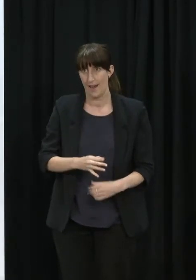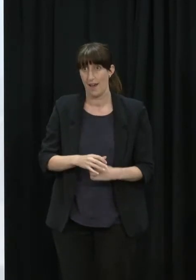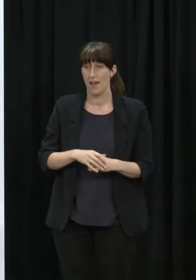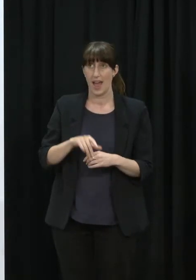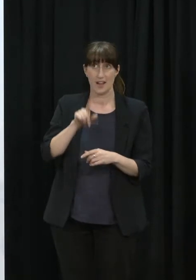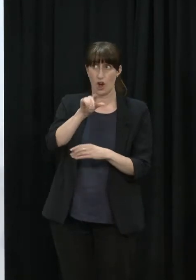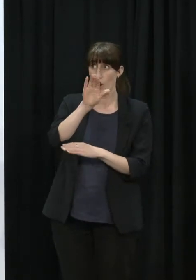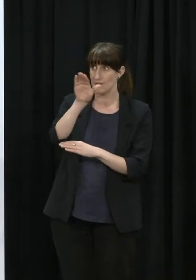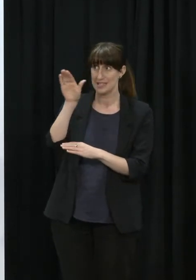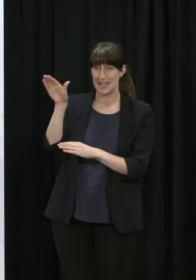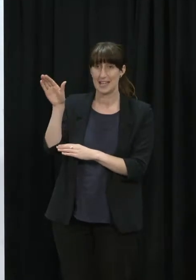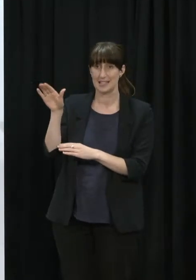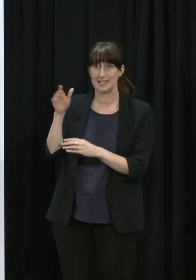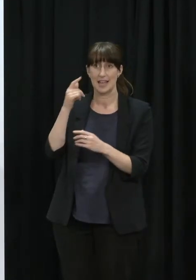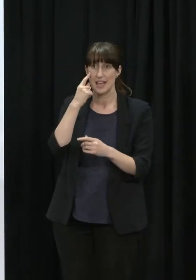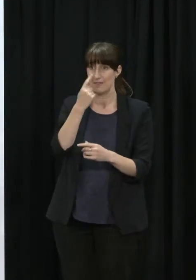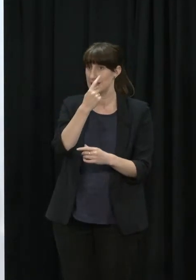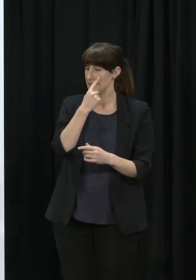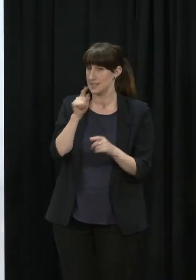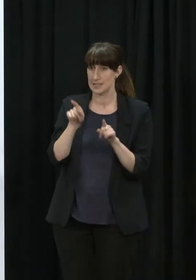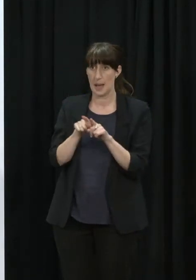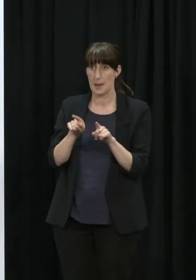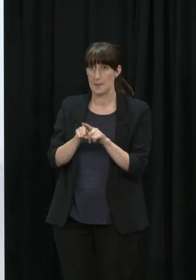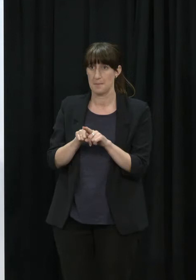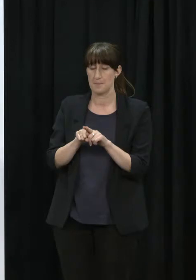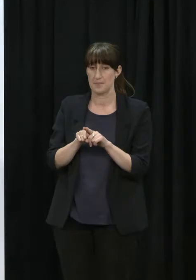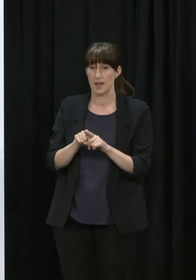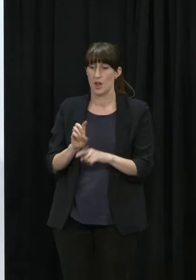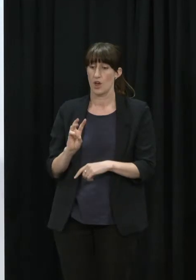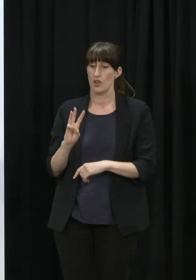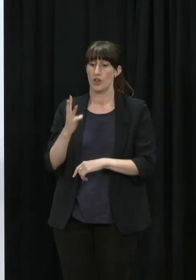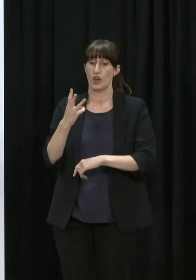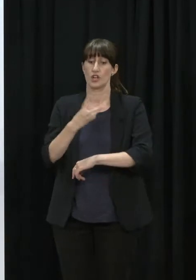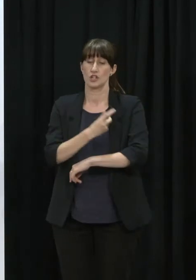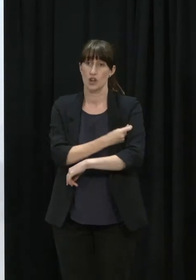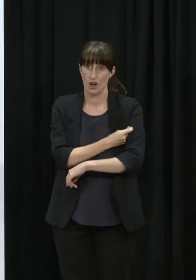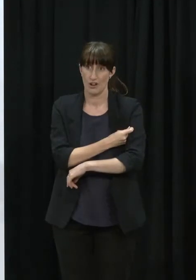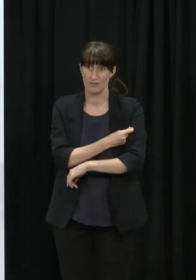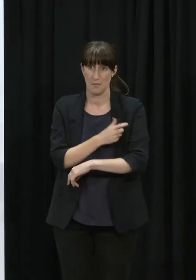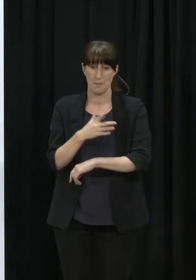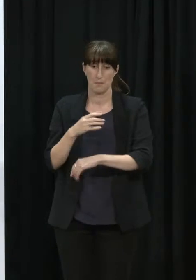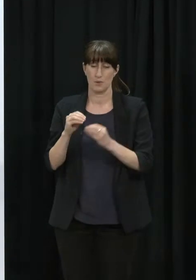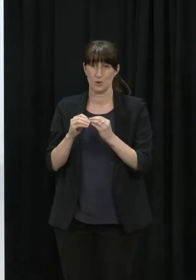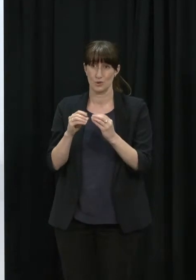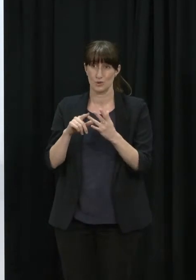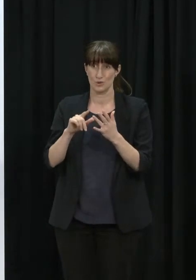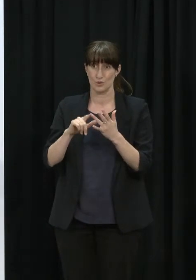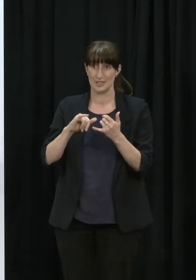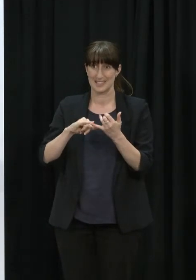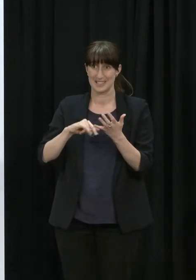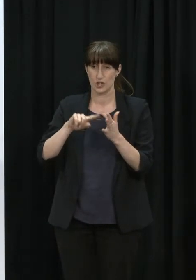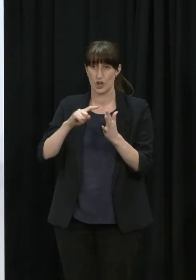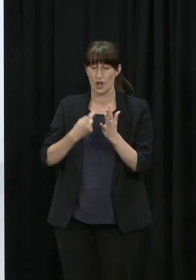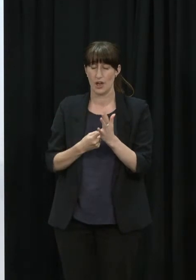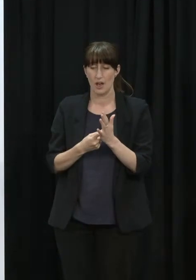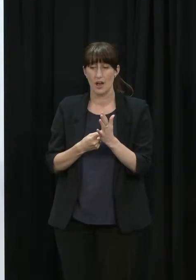ao. Ko nga mate ka pa mai ki te